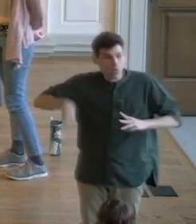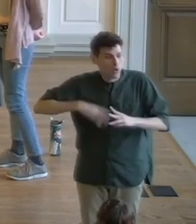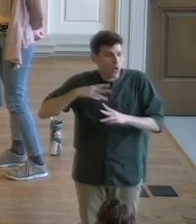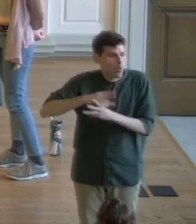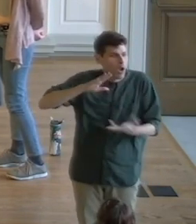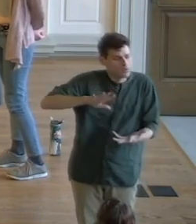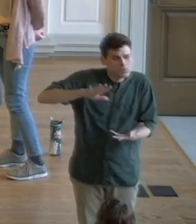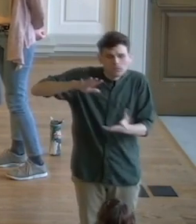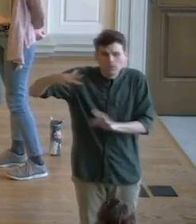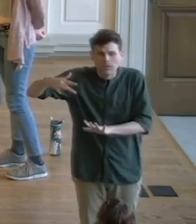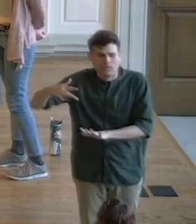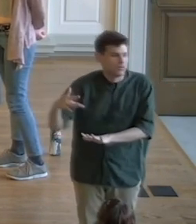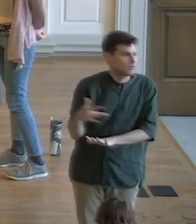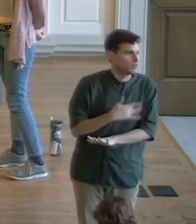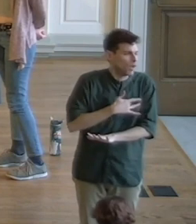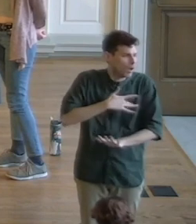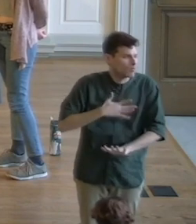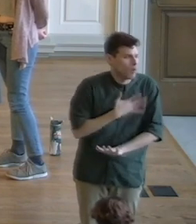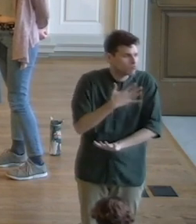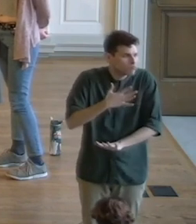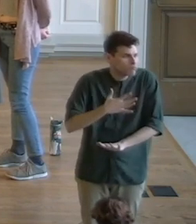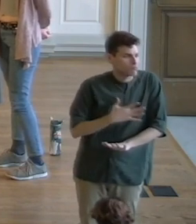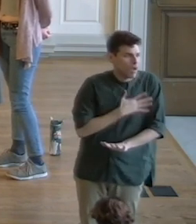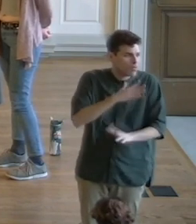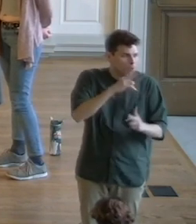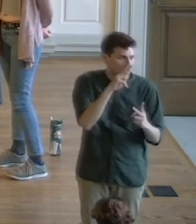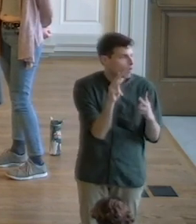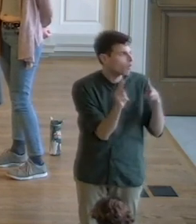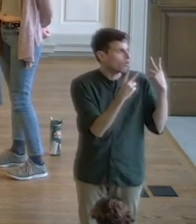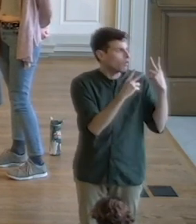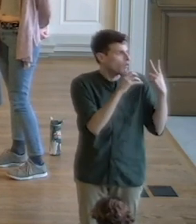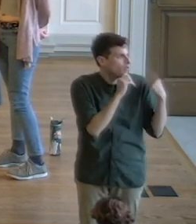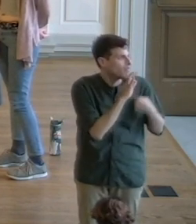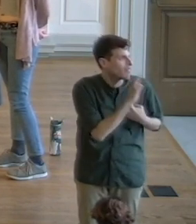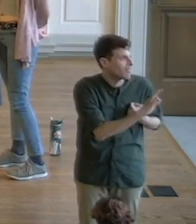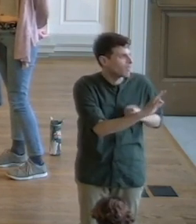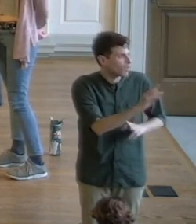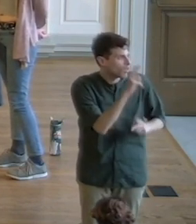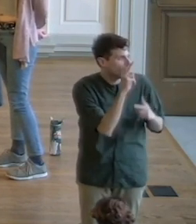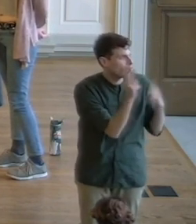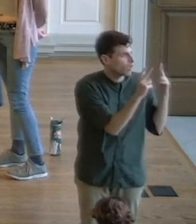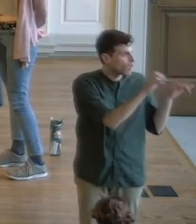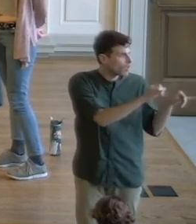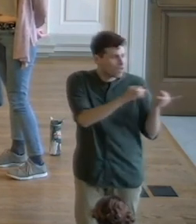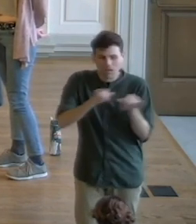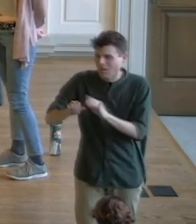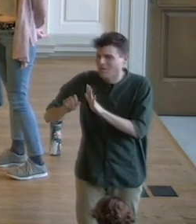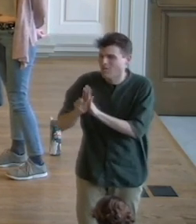Me atraviesa como una antigüedad O tal vez suena como una vieja campana